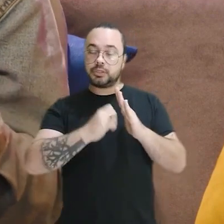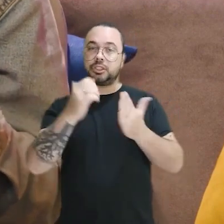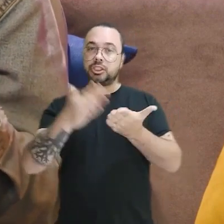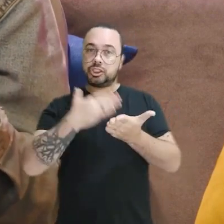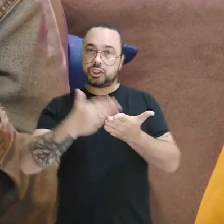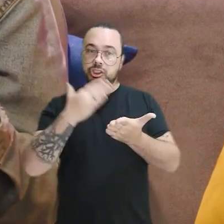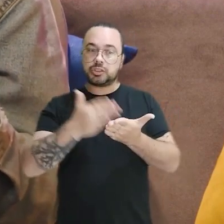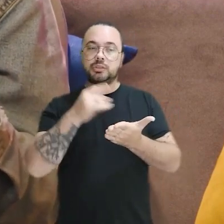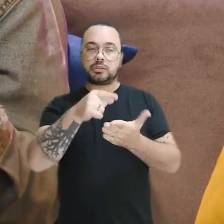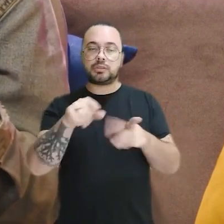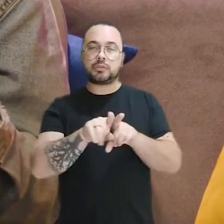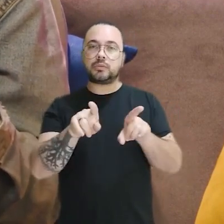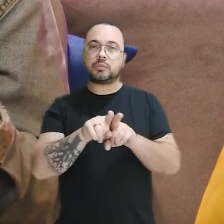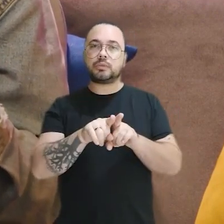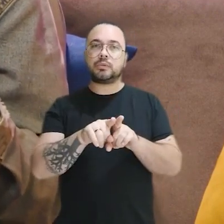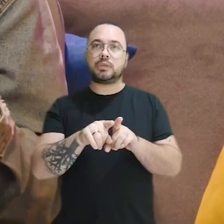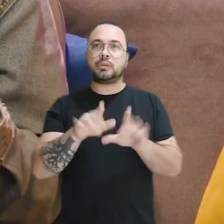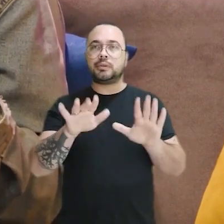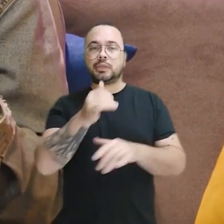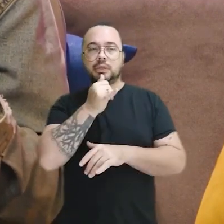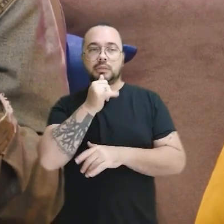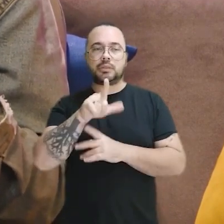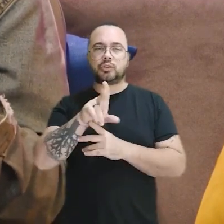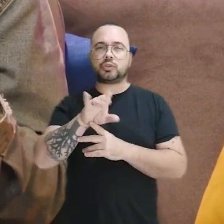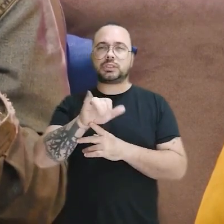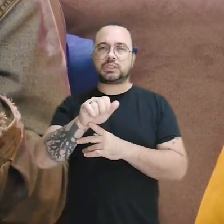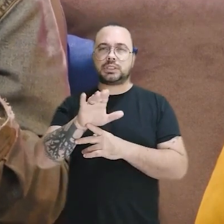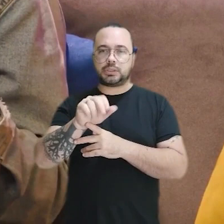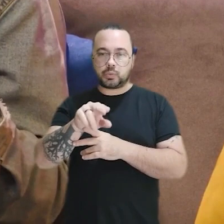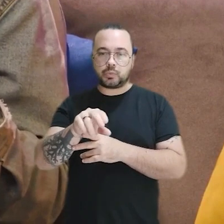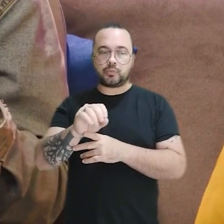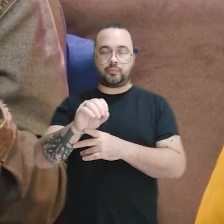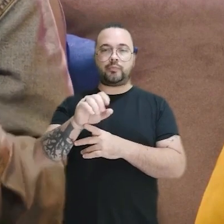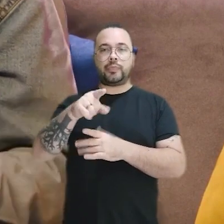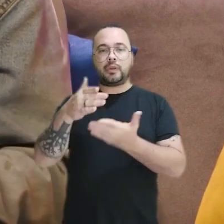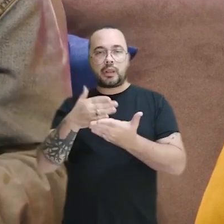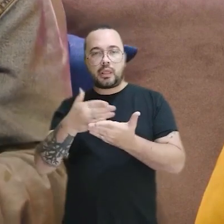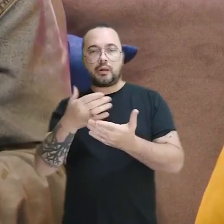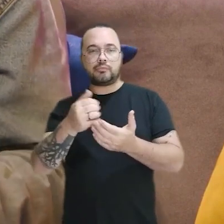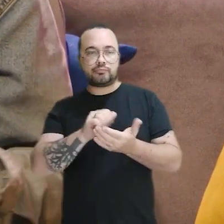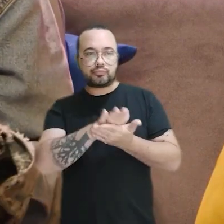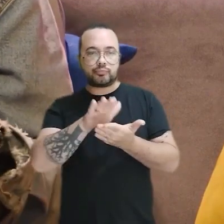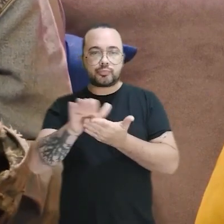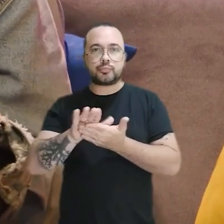que proporciona caras como, por exemplo, Luciano Guima, lançar o livro dele com a gente com 500 tiragens, é...